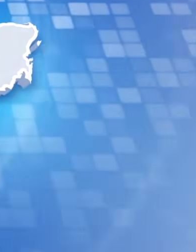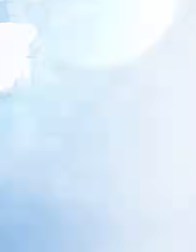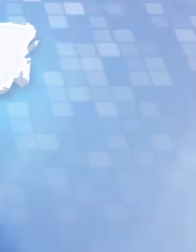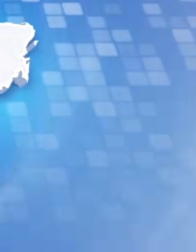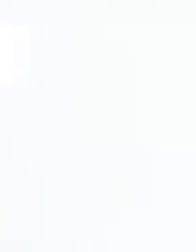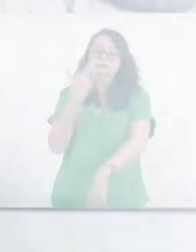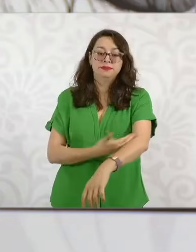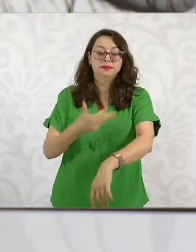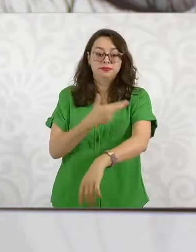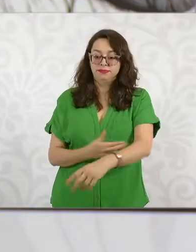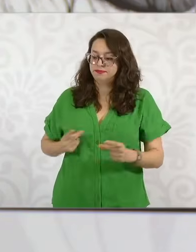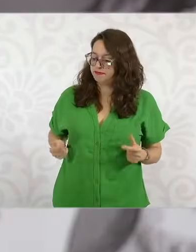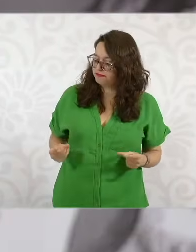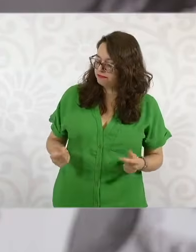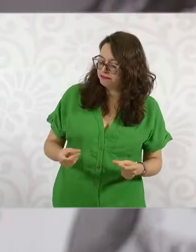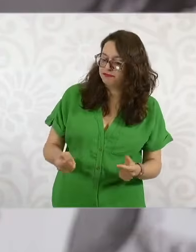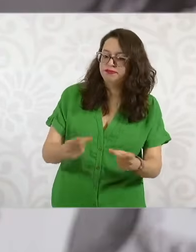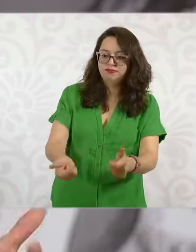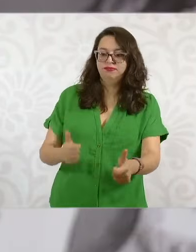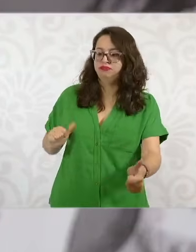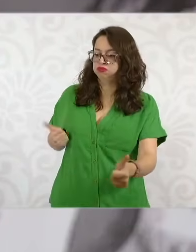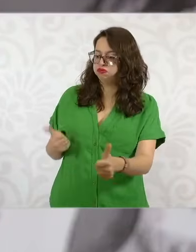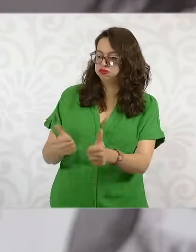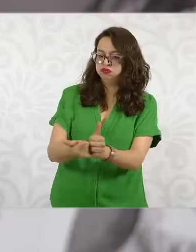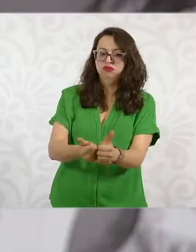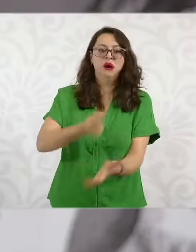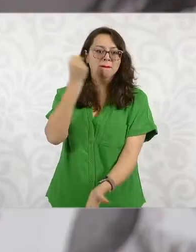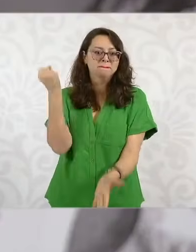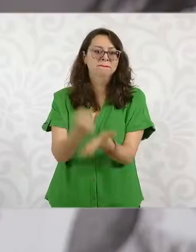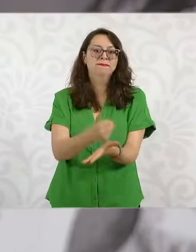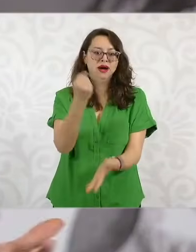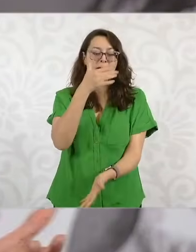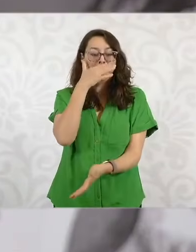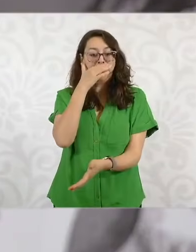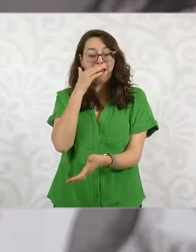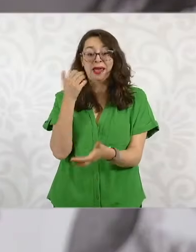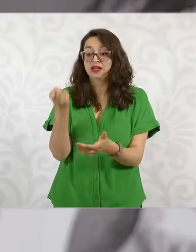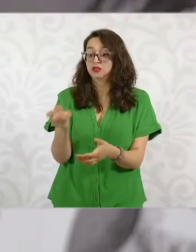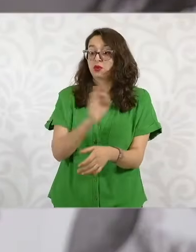Claudia Shain Baum Pardo, presidenta de México. Hoy México demuestra que no solo es un territorio